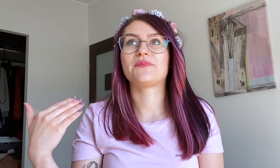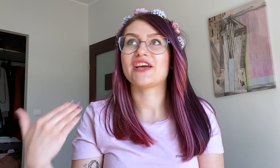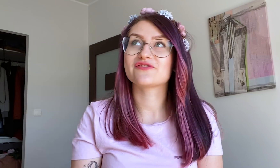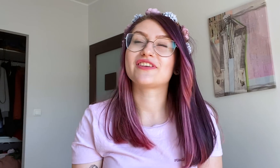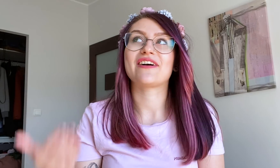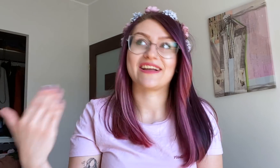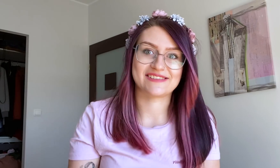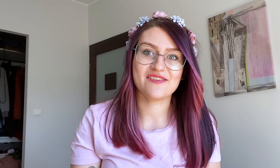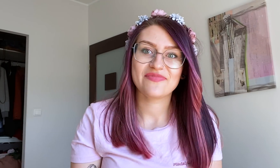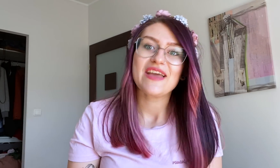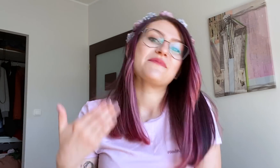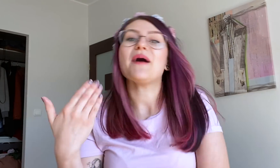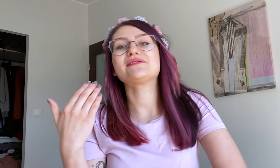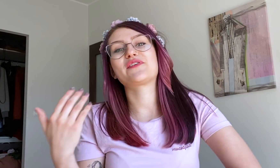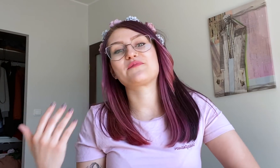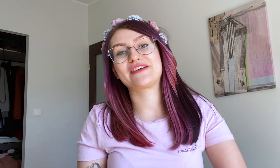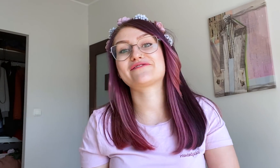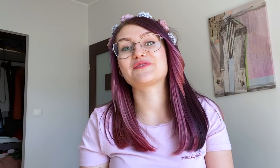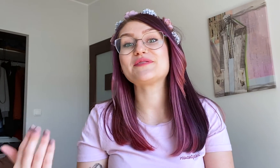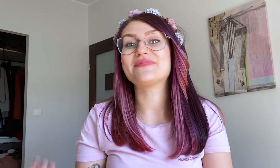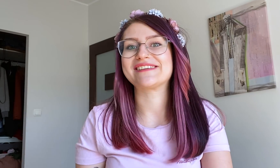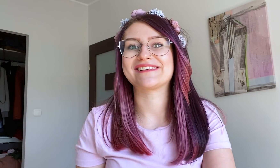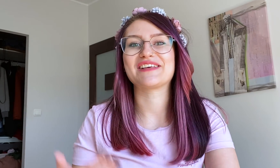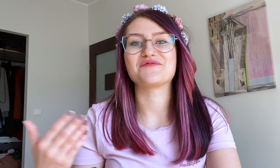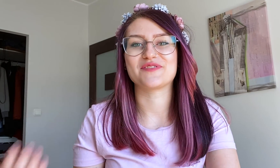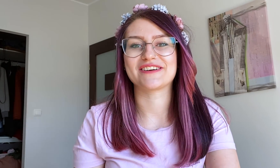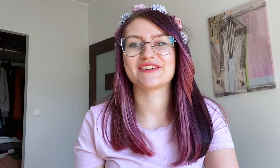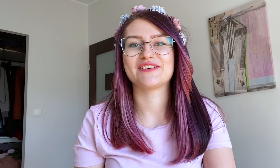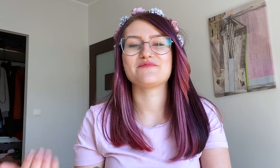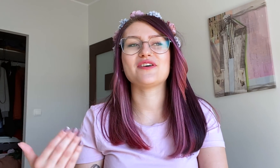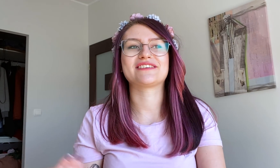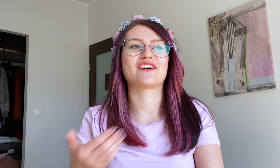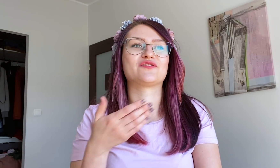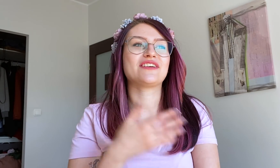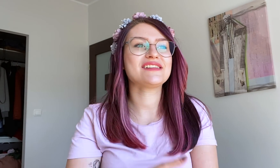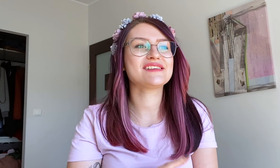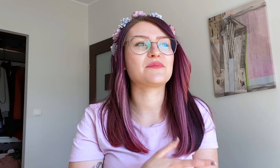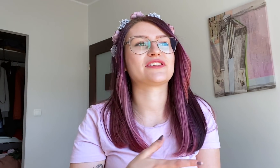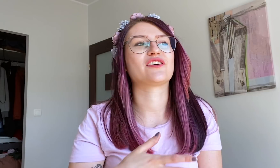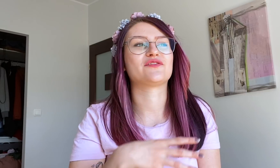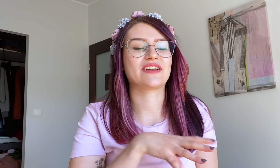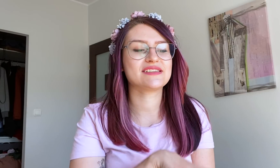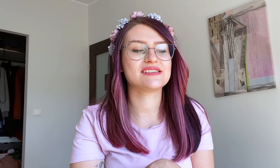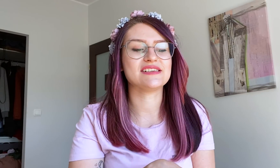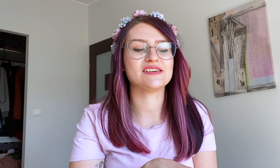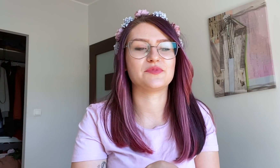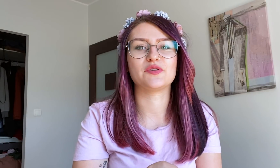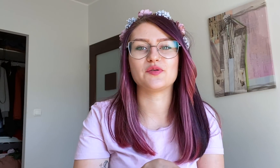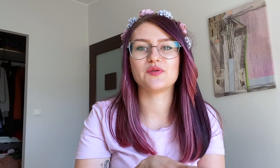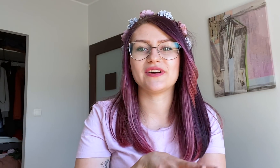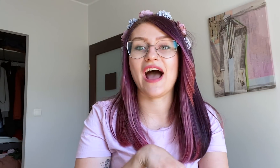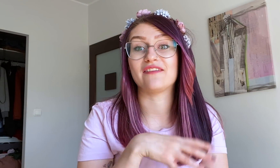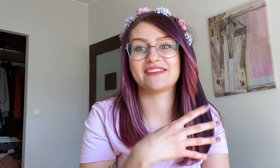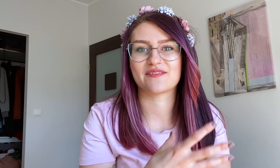Też w te wakacje miałam swoją pierwszą imprezę dla głuchych. Była taka konferencja. Po tej konferencji był after.